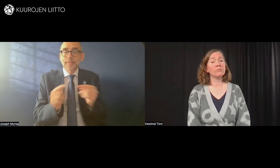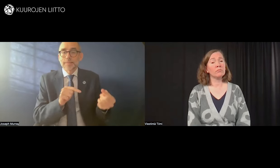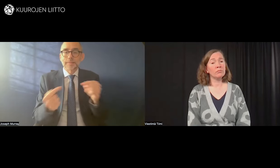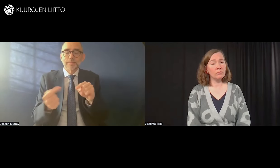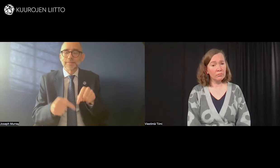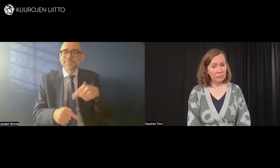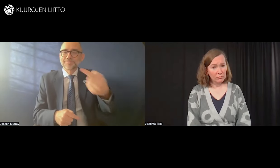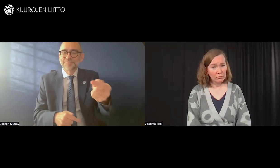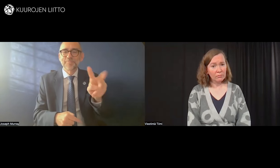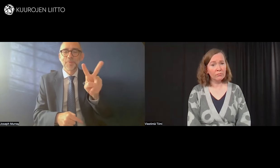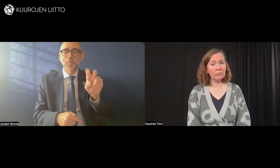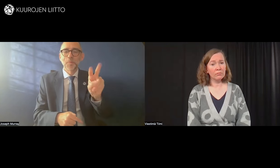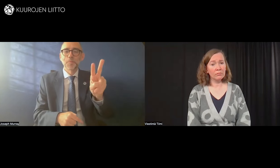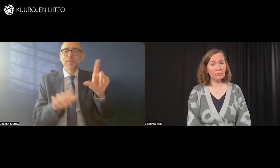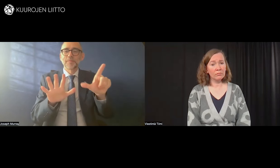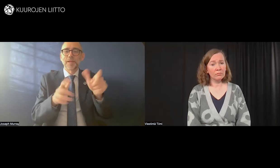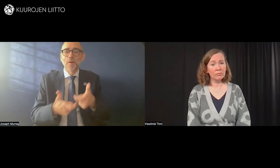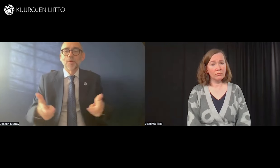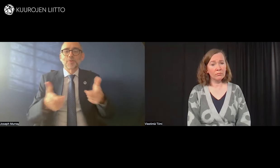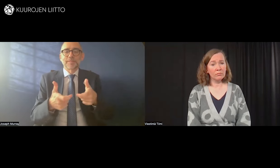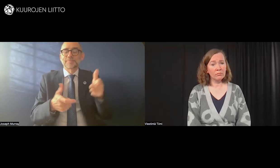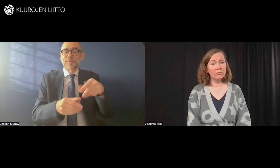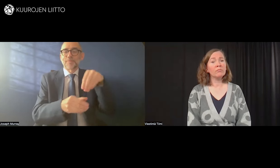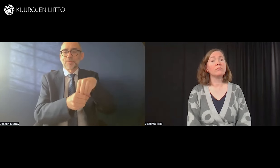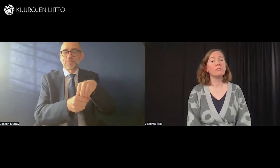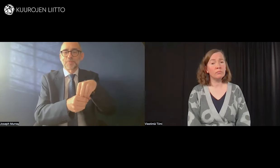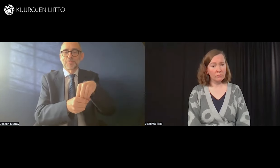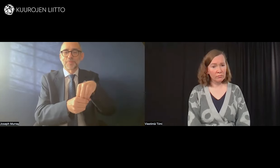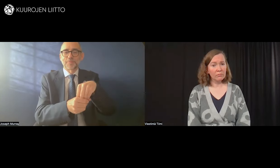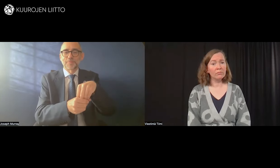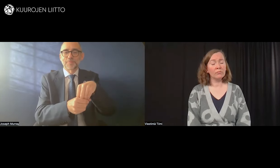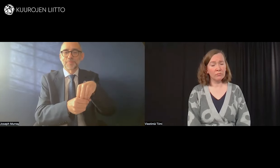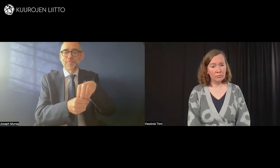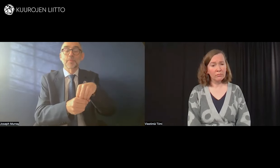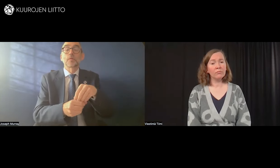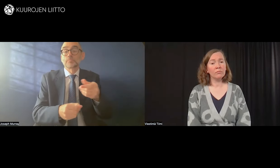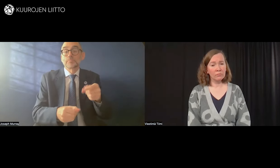Siinä halutaan keskustella uudestaan koskien maailmankongressin isännöintiä 2027.